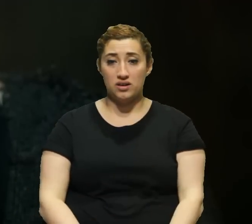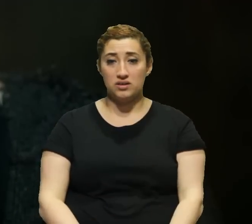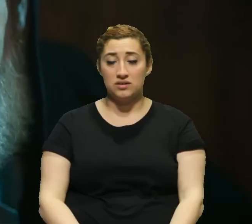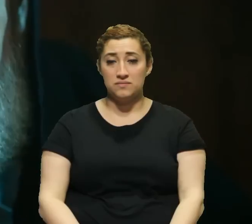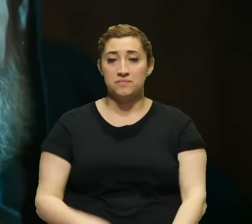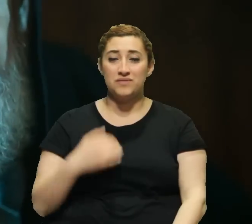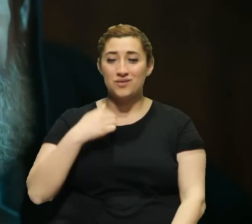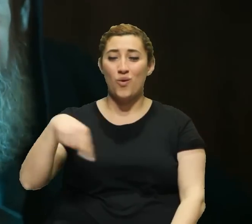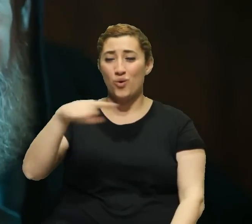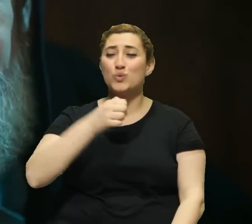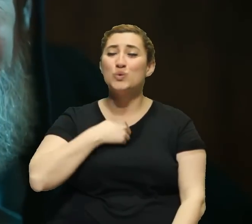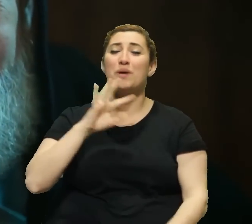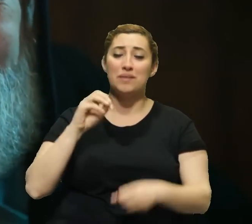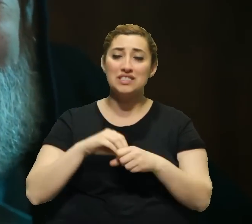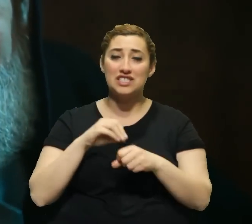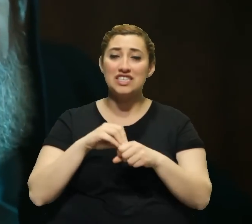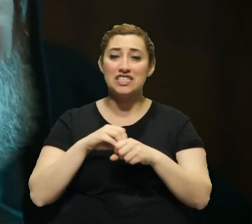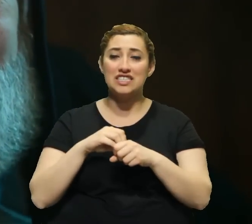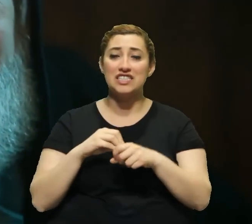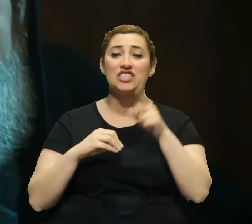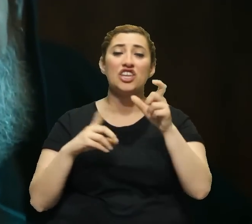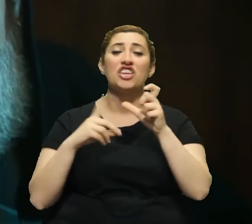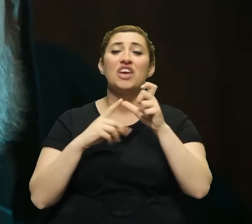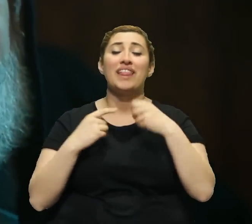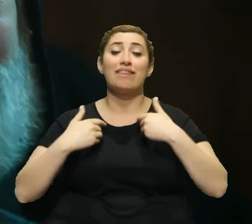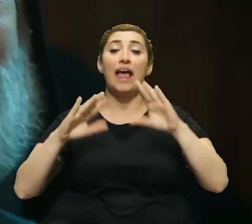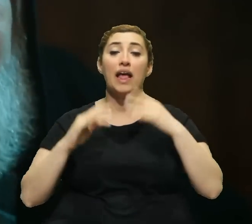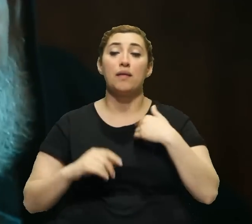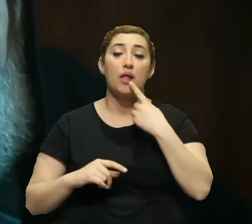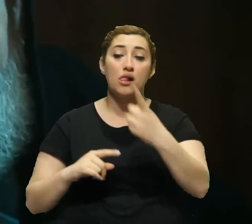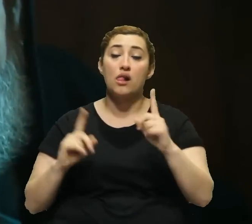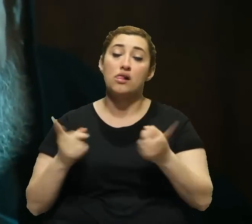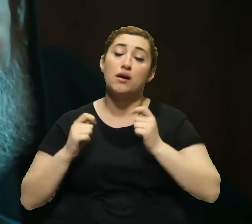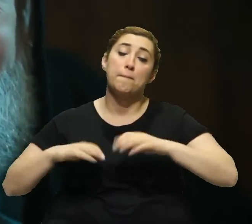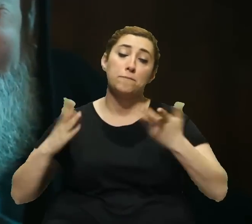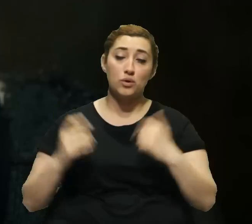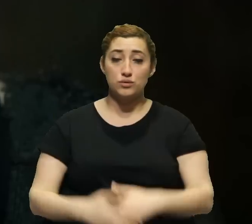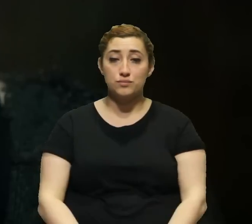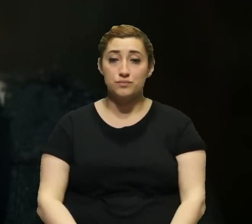Biz de üzülmesinler diye sizin Şeyh’iniz değilim deyivermeyiz.